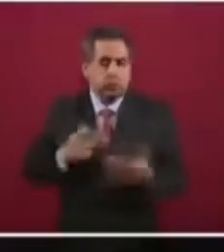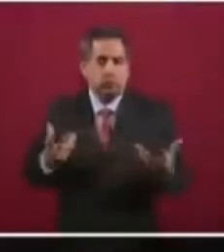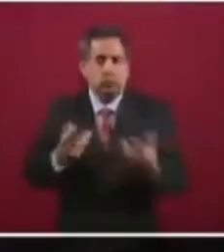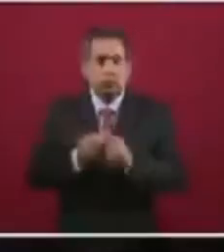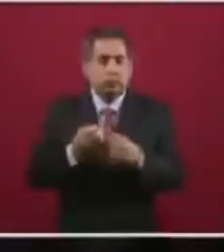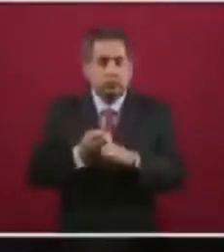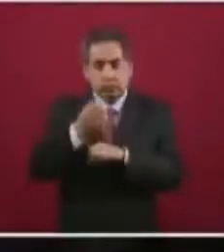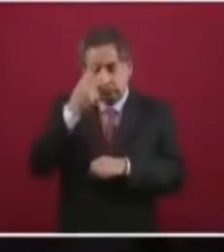de México.